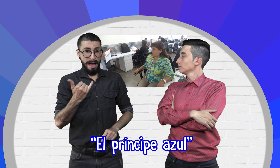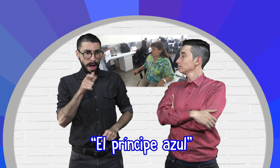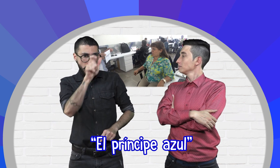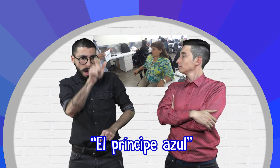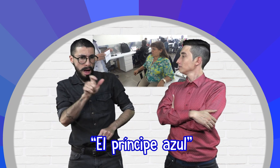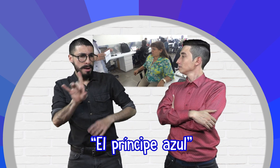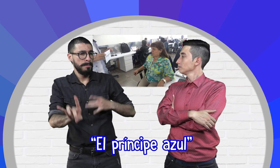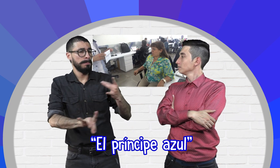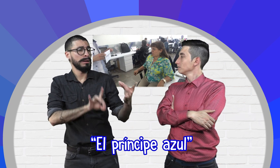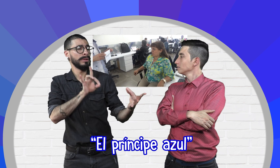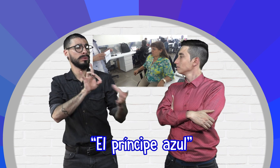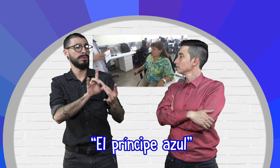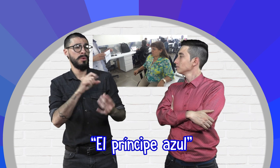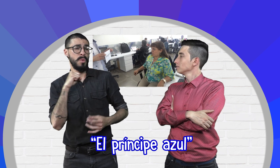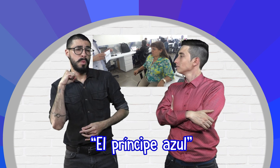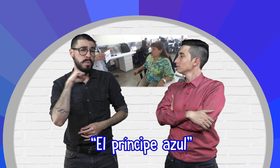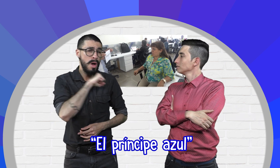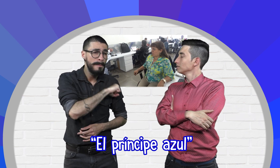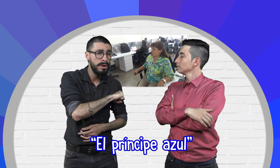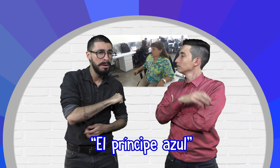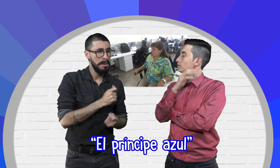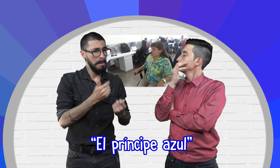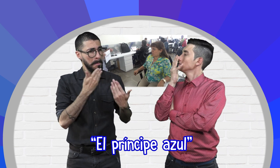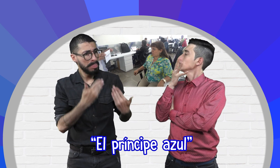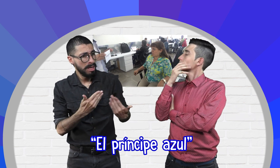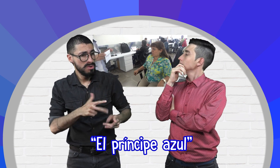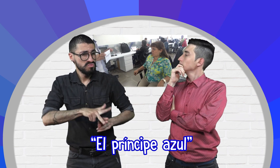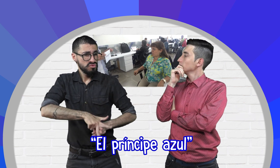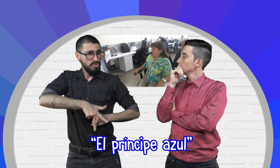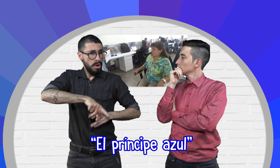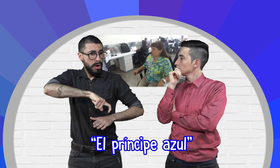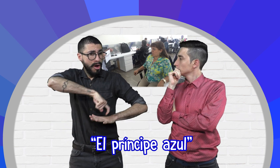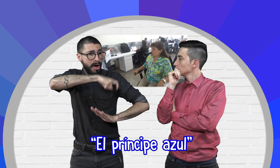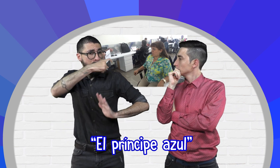Era perfecto, guapo, bueno e iba a caballo. Era un hombre completo.